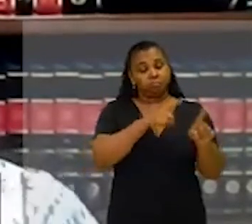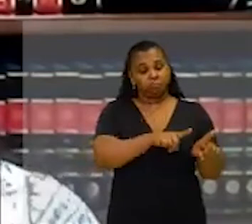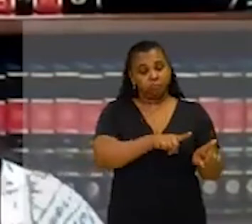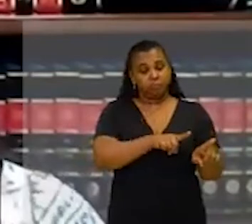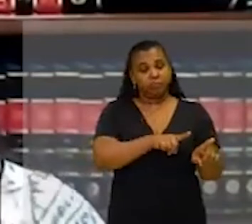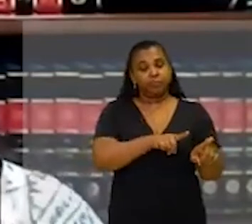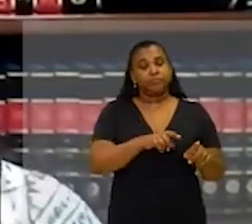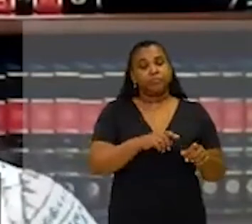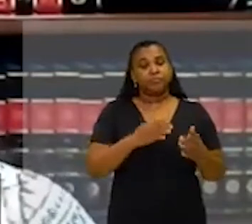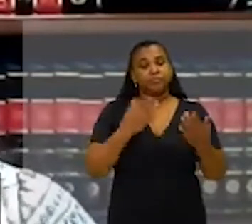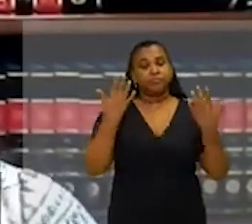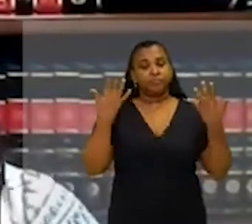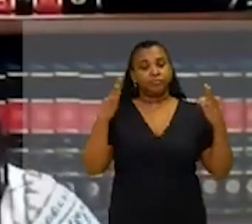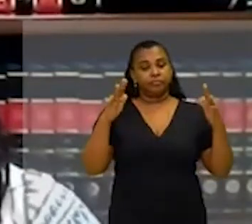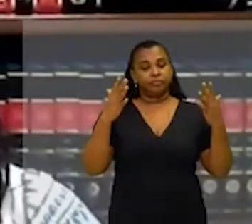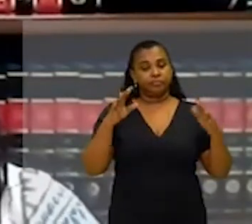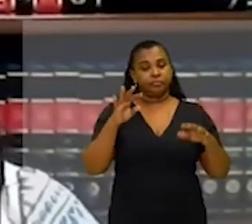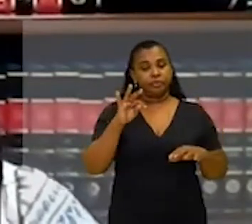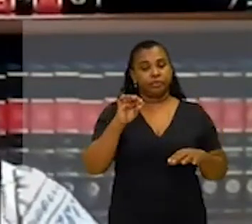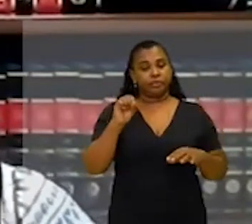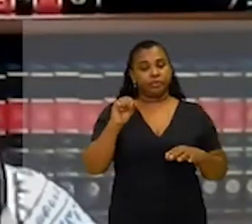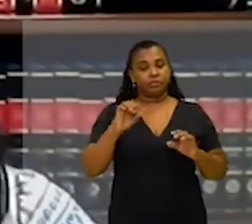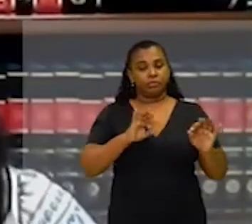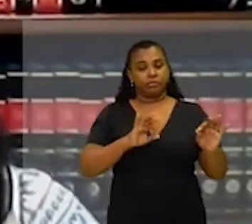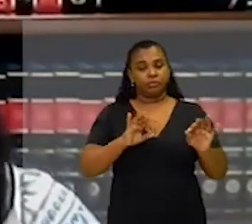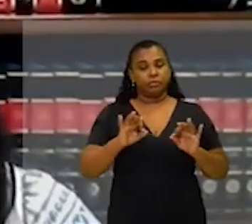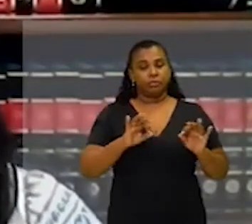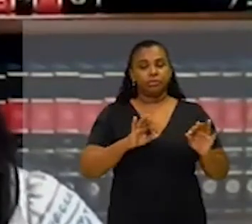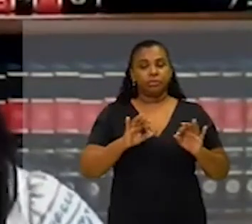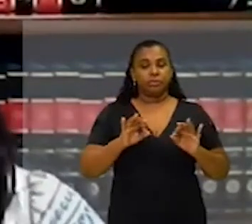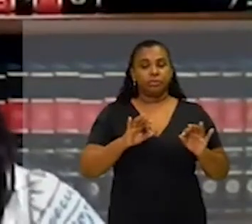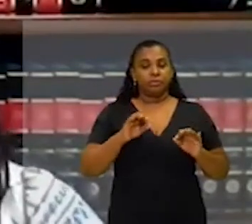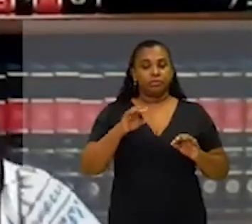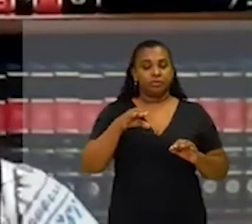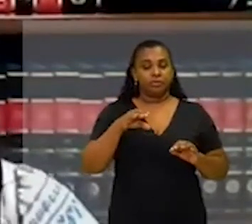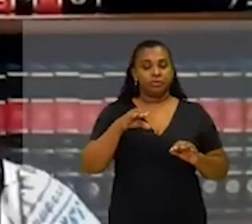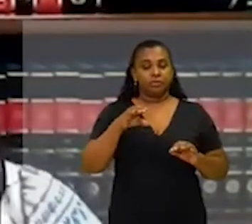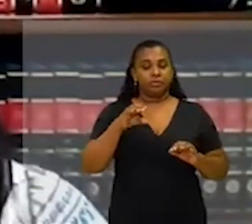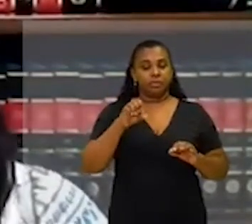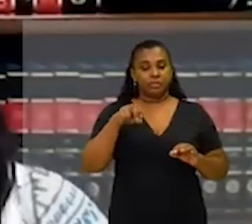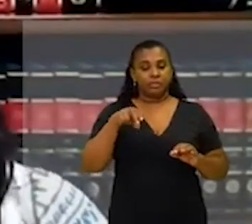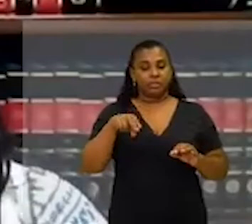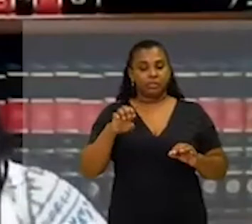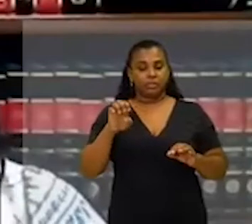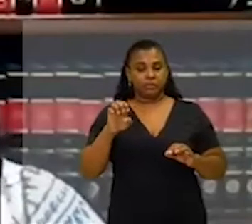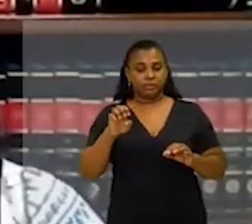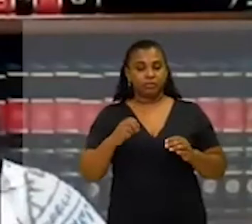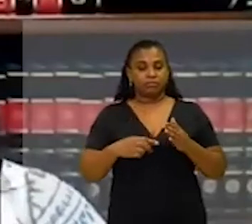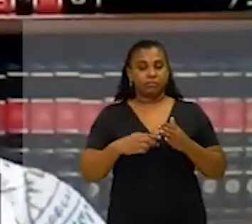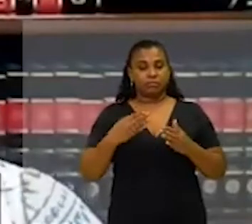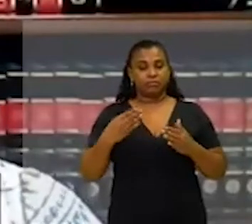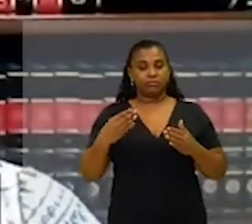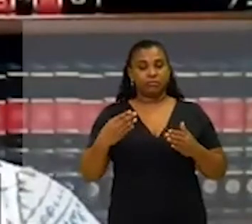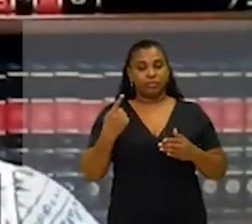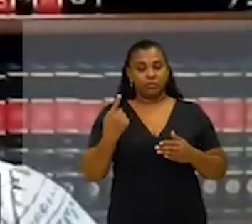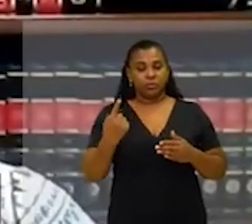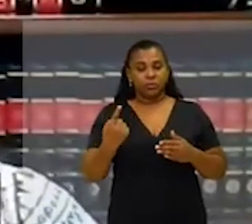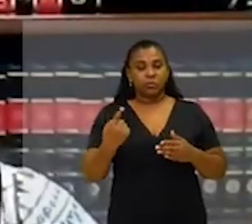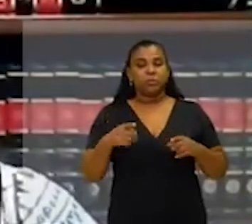parabenizo o TSE pela organização messe no sms o princípio desde a fase 1 e especialmente e a